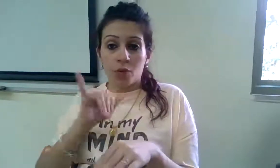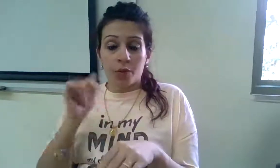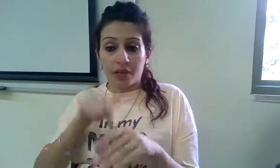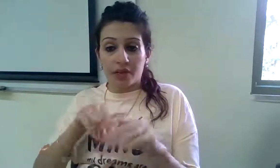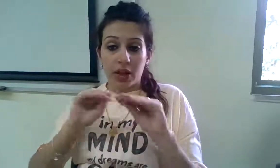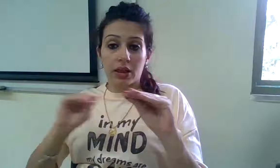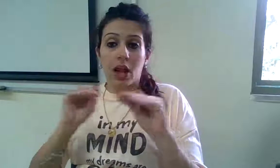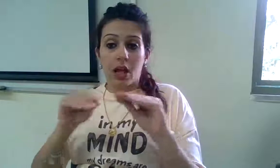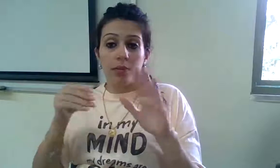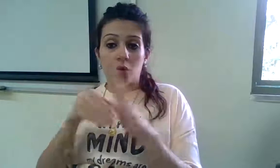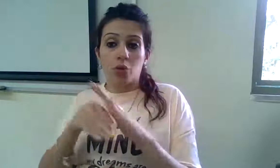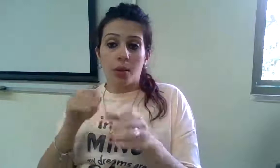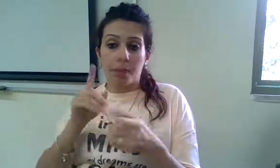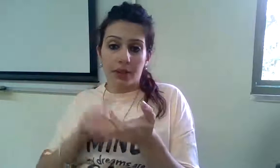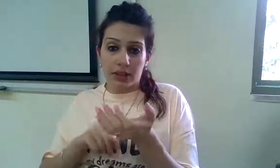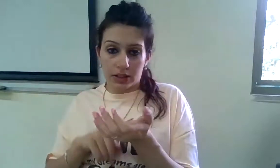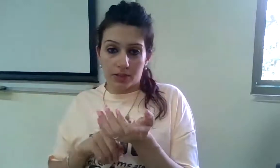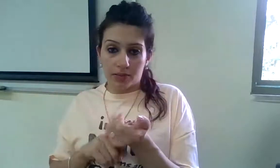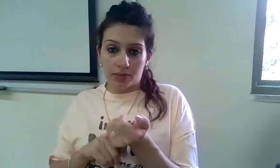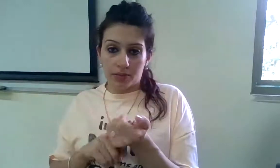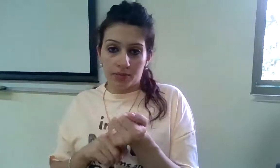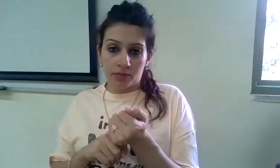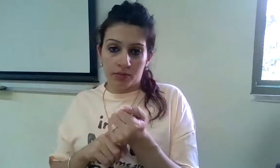حيث انه وقت مناسب جدا لأن يتحملوا مسؤولية